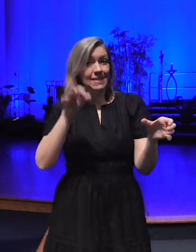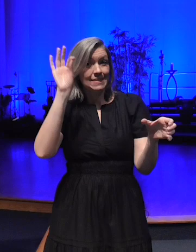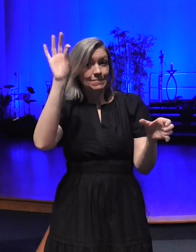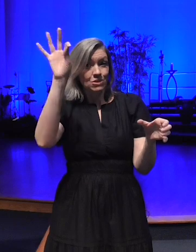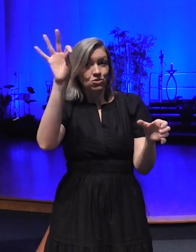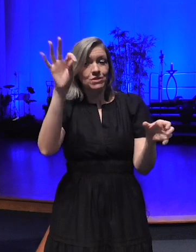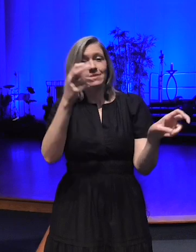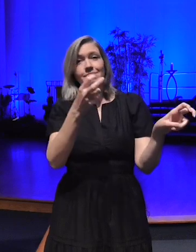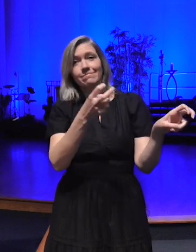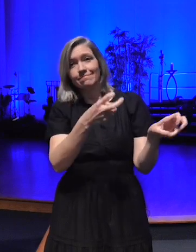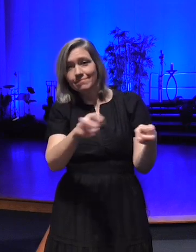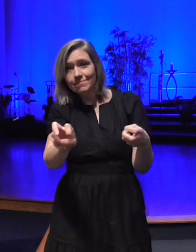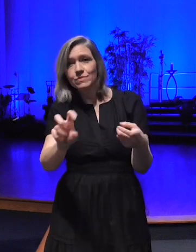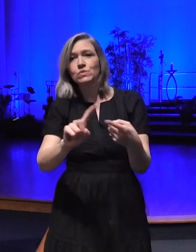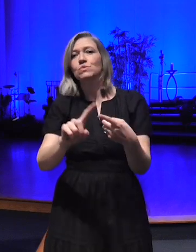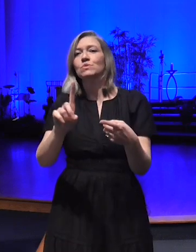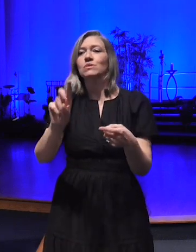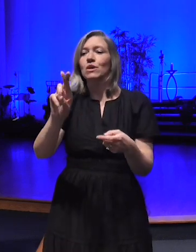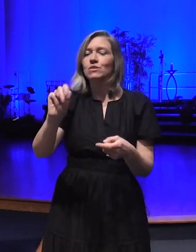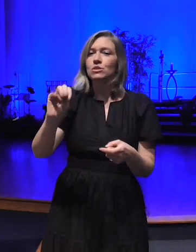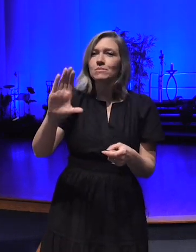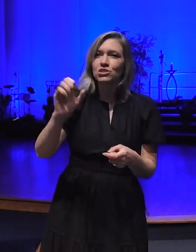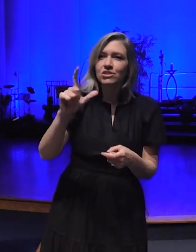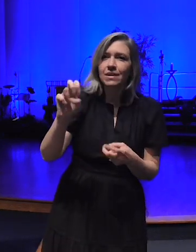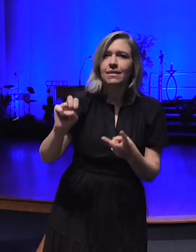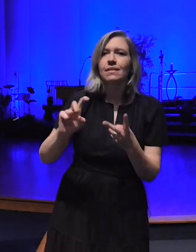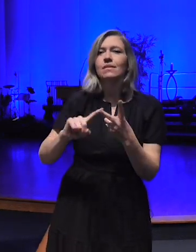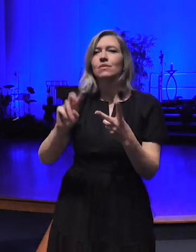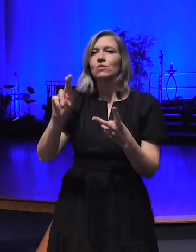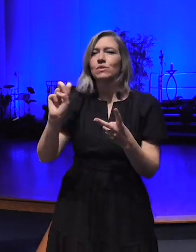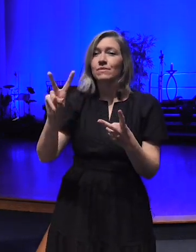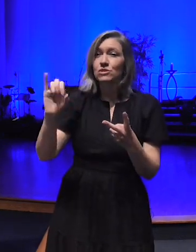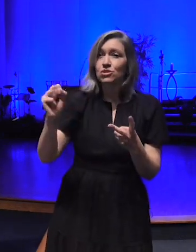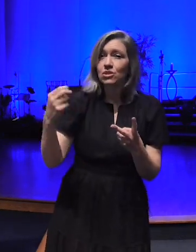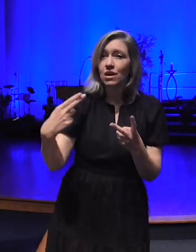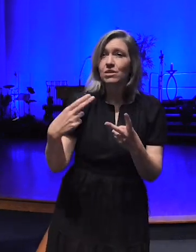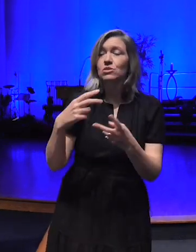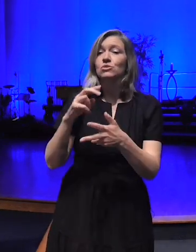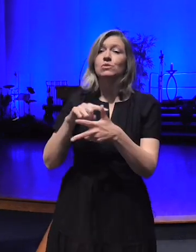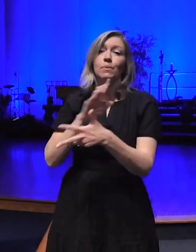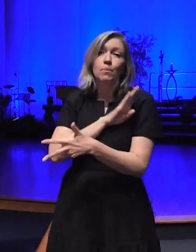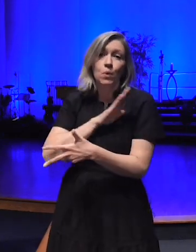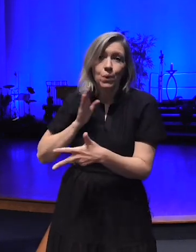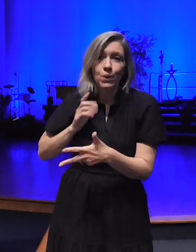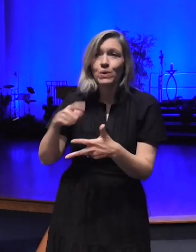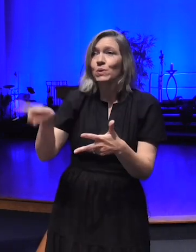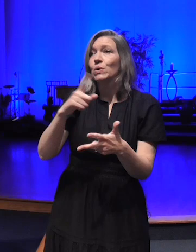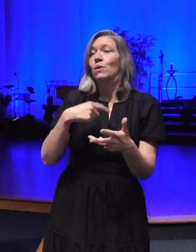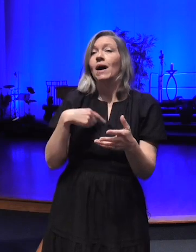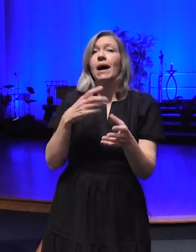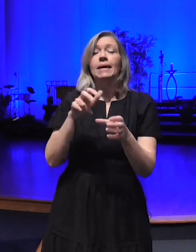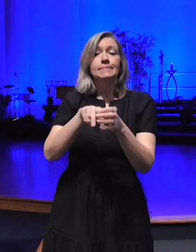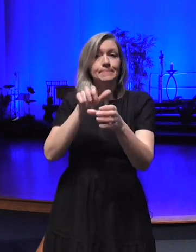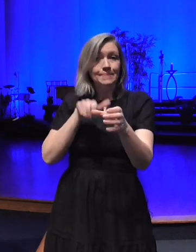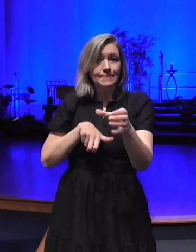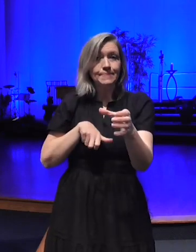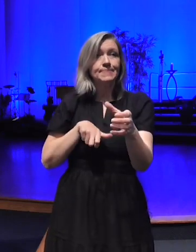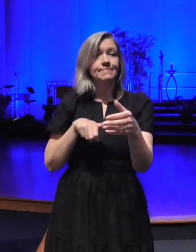y la junta directiva y todos ustedes y explorar mi vida fuera de esto y es un